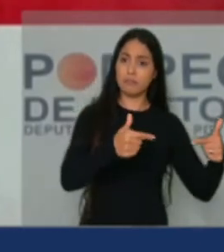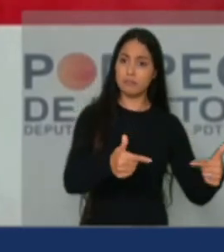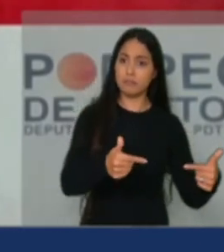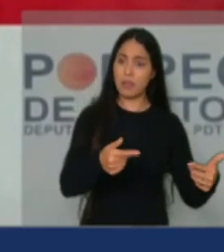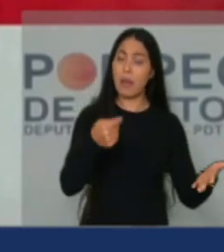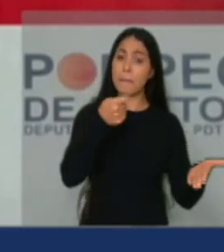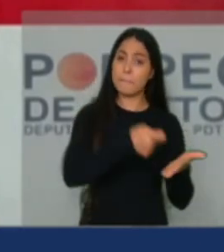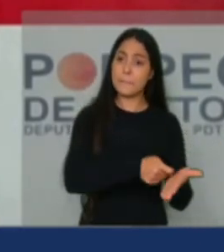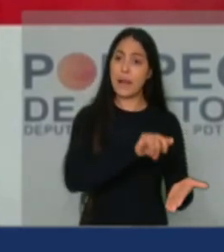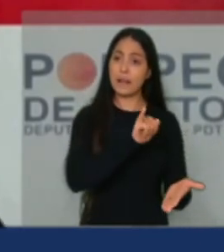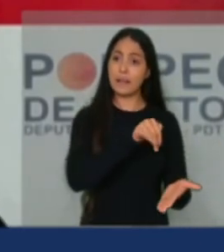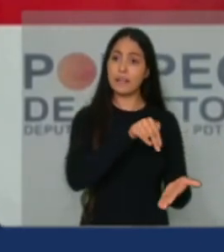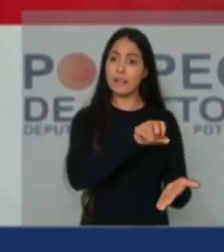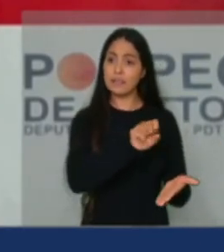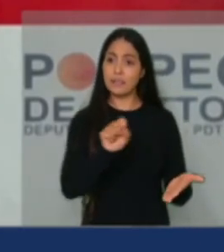INSS, E NÃO TER O DIREITO DE AUXÍLIO DOENÇA QUANDO FICA